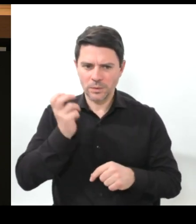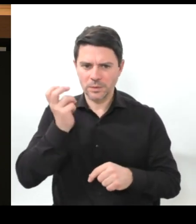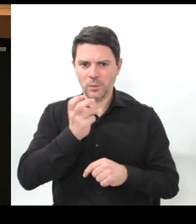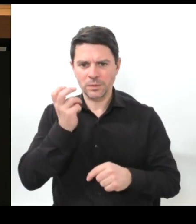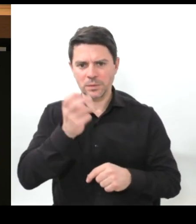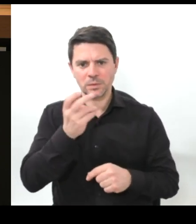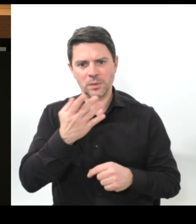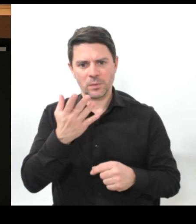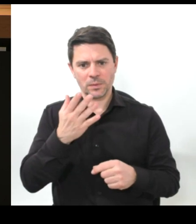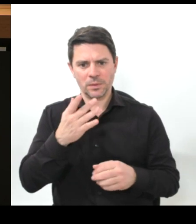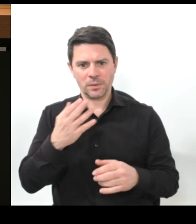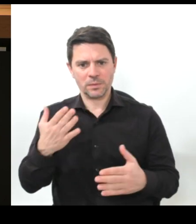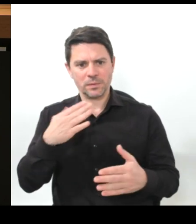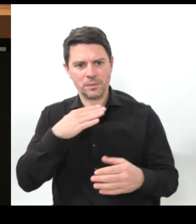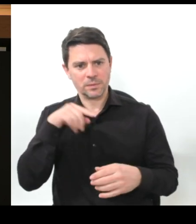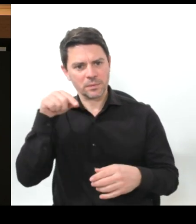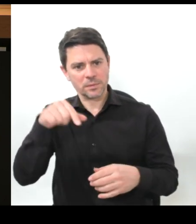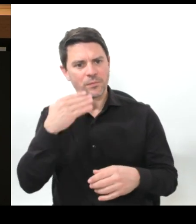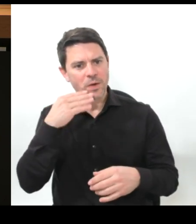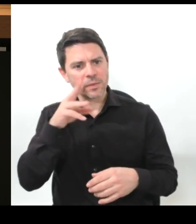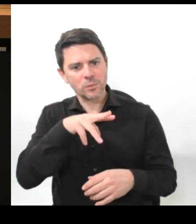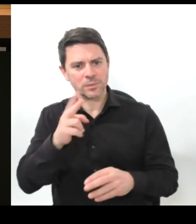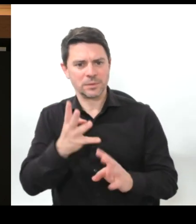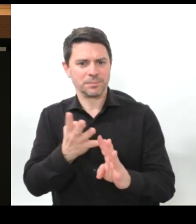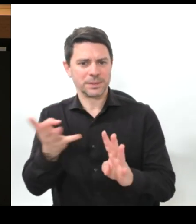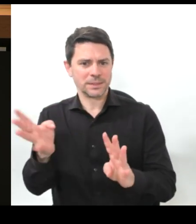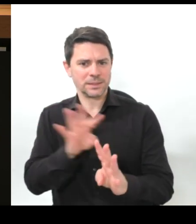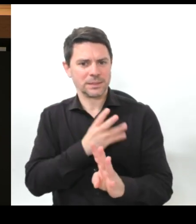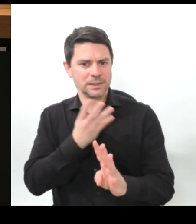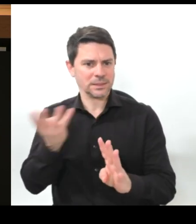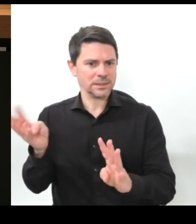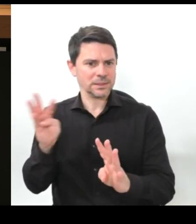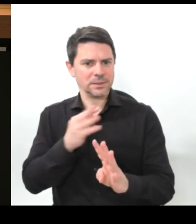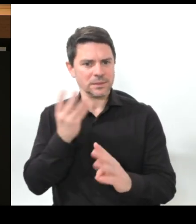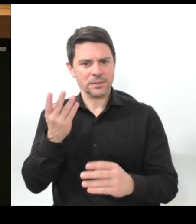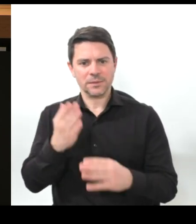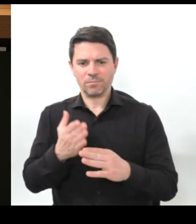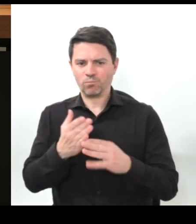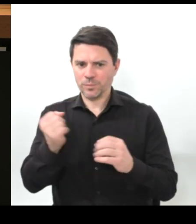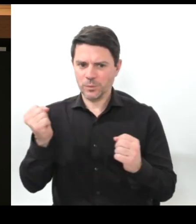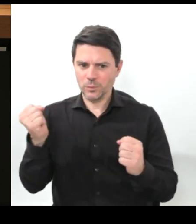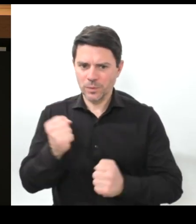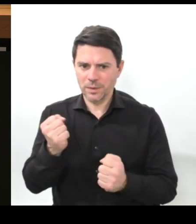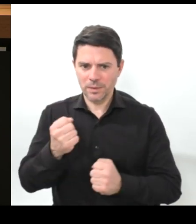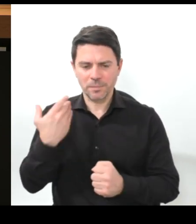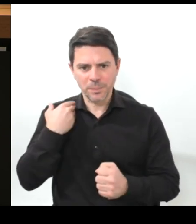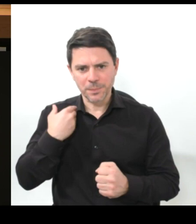hält am Ziel, 20.000 Wohnungen pro Jahr bauen zu wollen, fest, und ja,